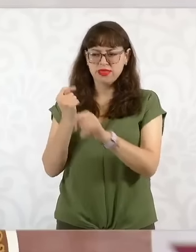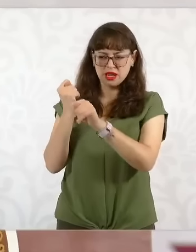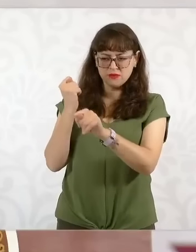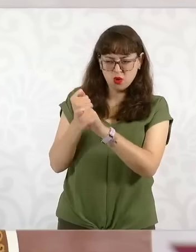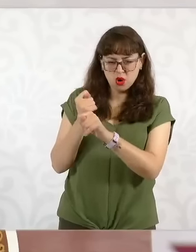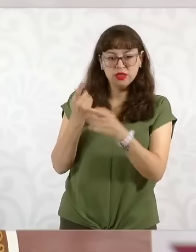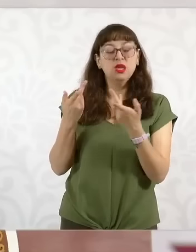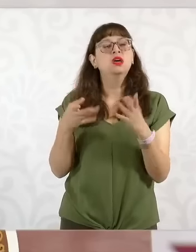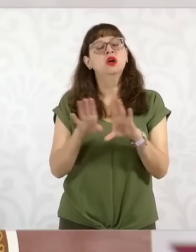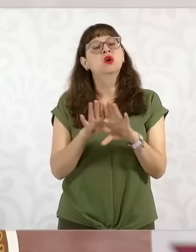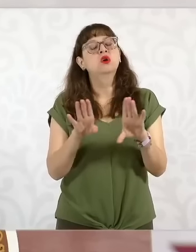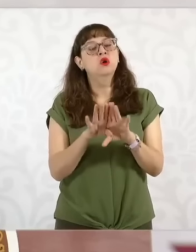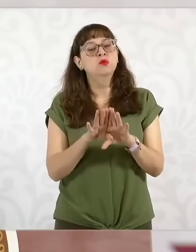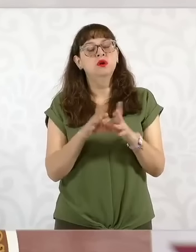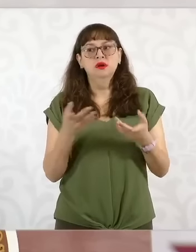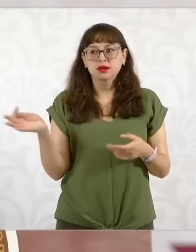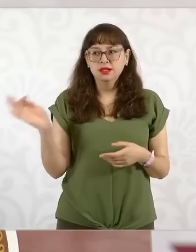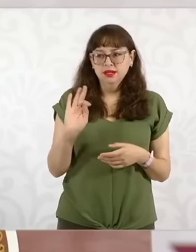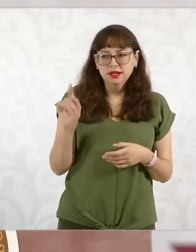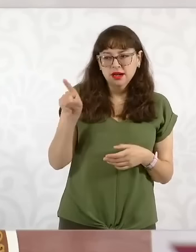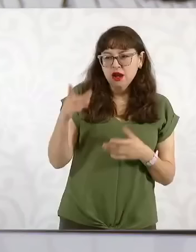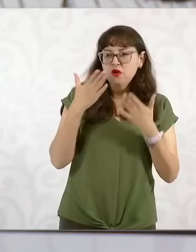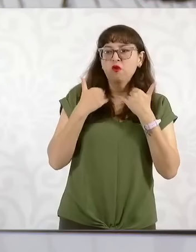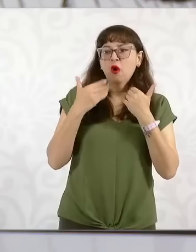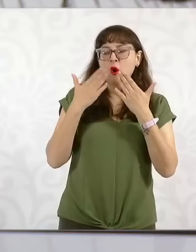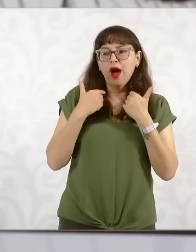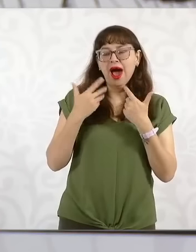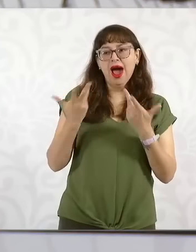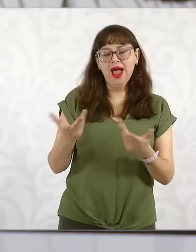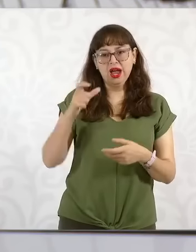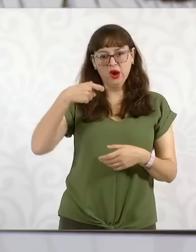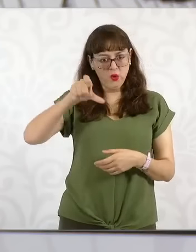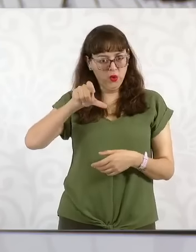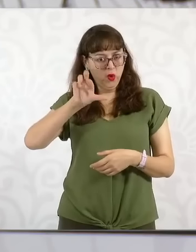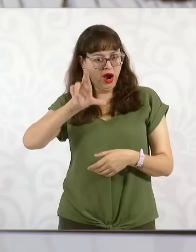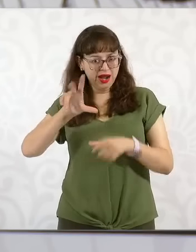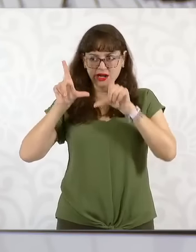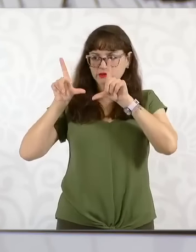a través de que no tienen identificados los QRs que ordenó la Secretaría de Energía,